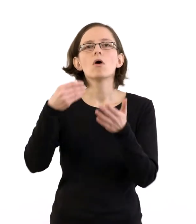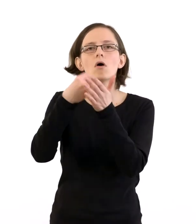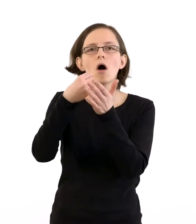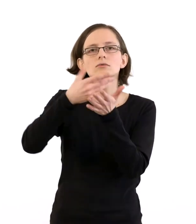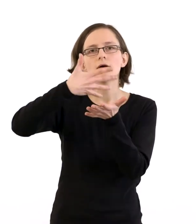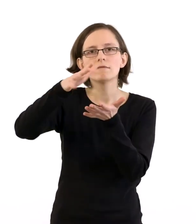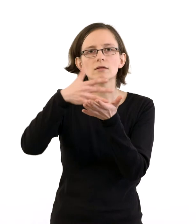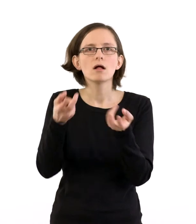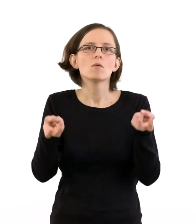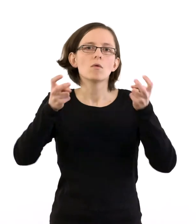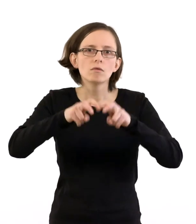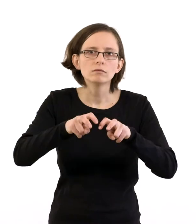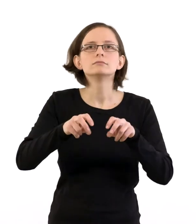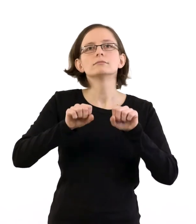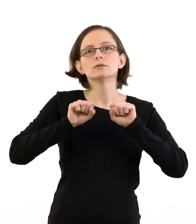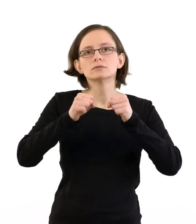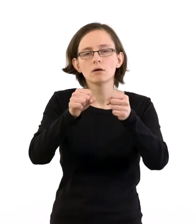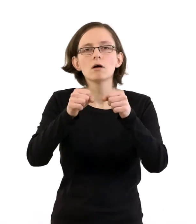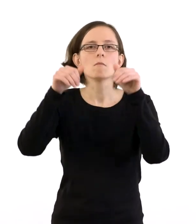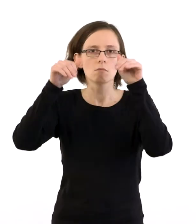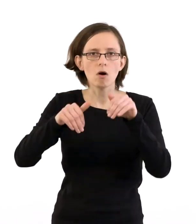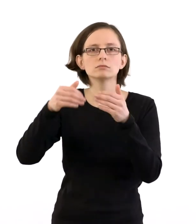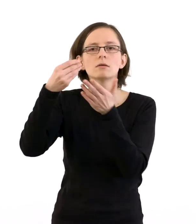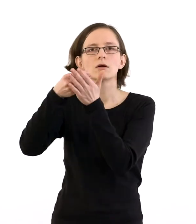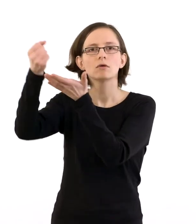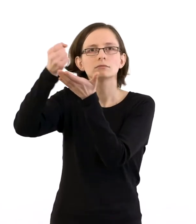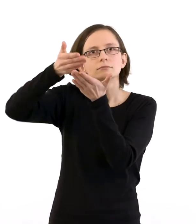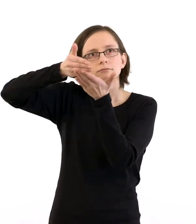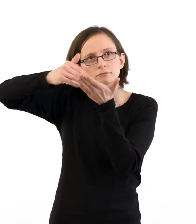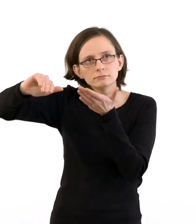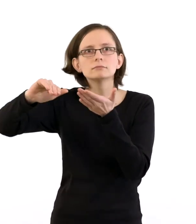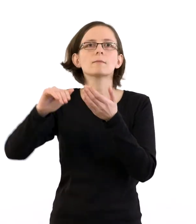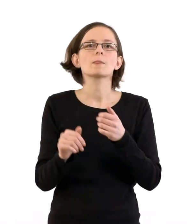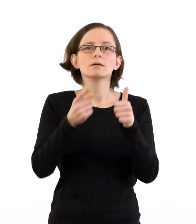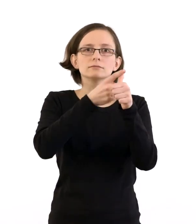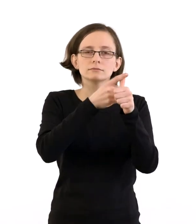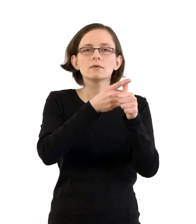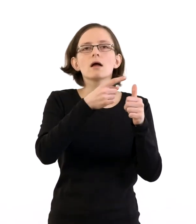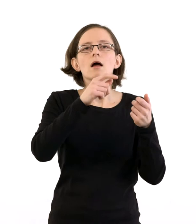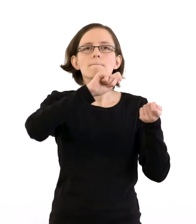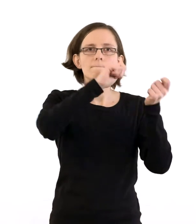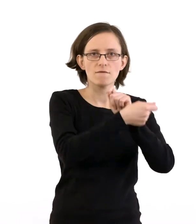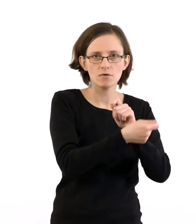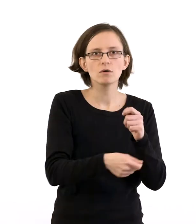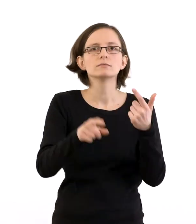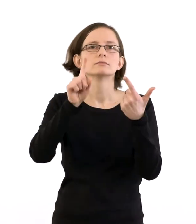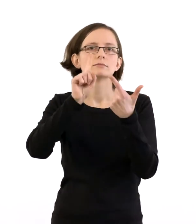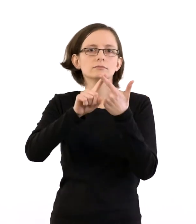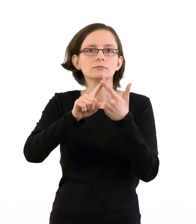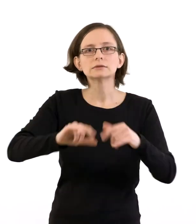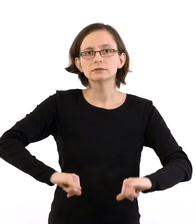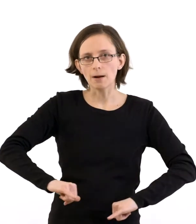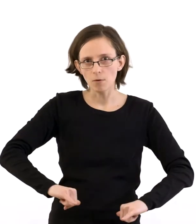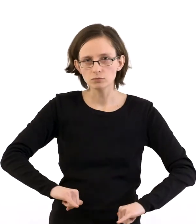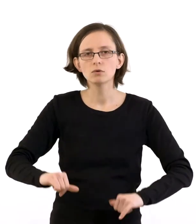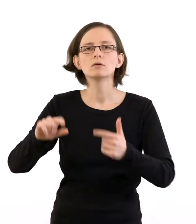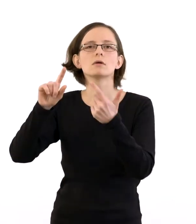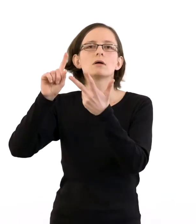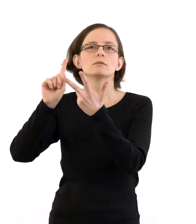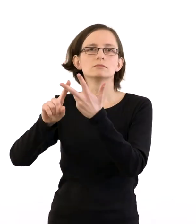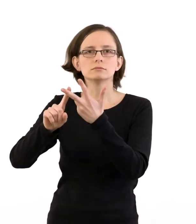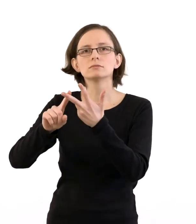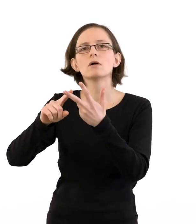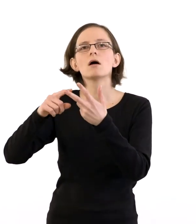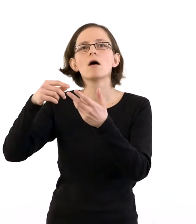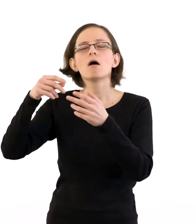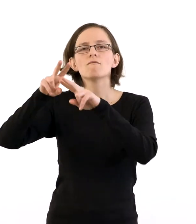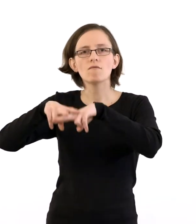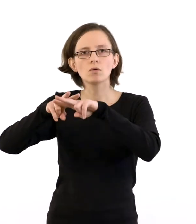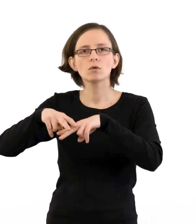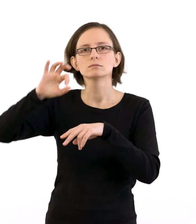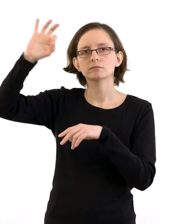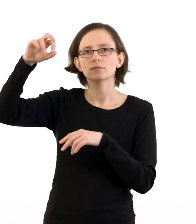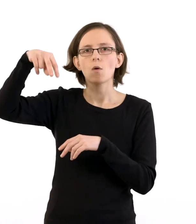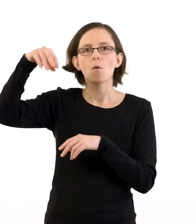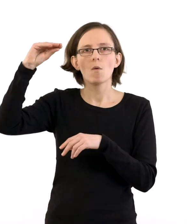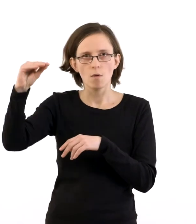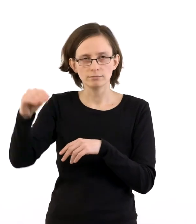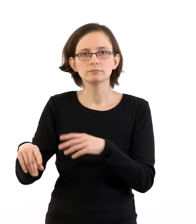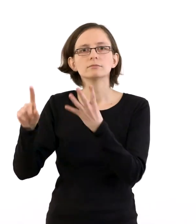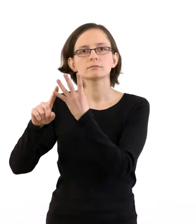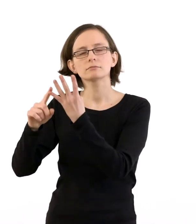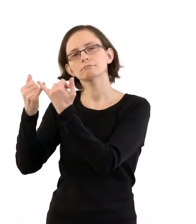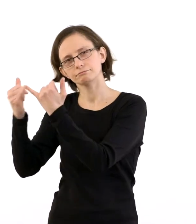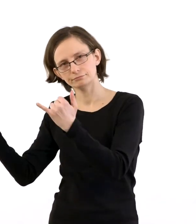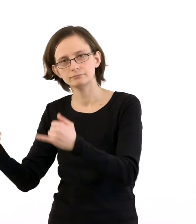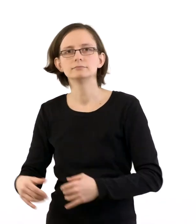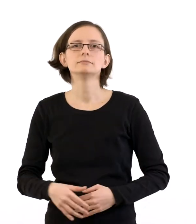Koszty utworzenia i działalności warsztatów mogą być współfinansowane ze środków PFRON oraz ze środków samorządu, funduszy unijnych i innych źródeł.